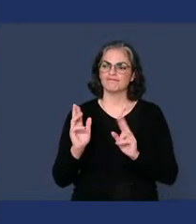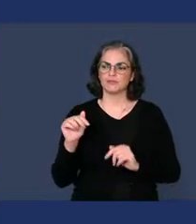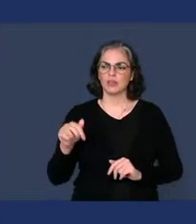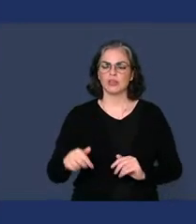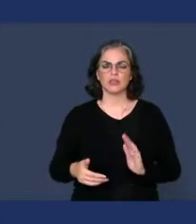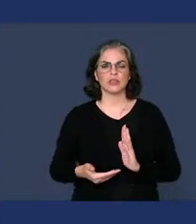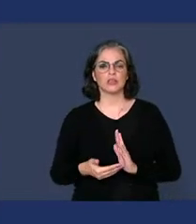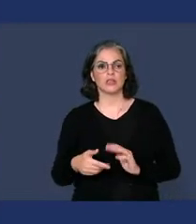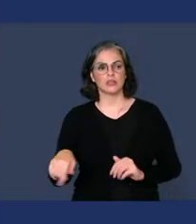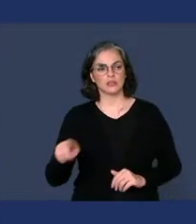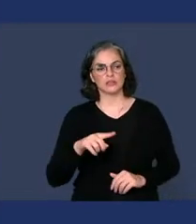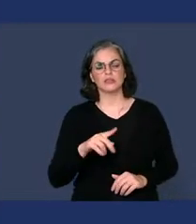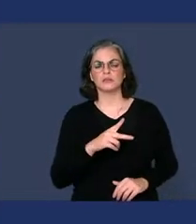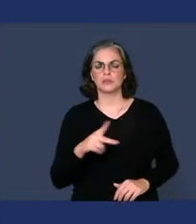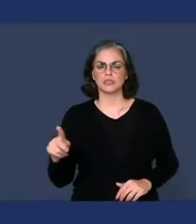COM A CULTURA BRASILEIRA, EU